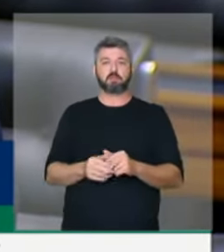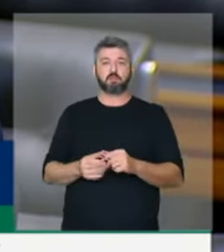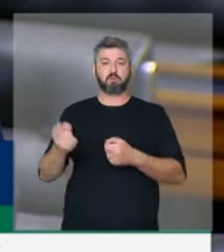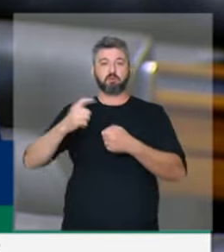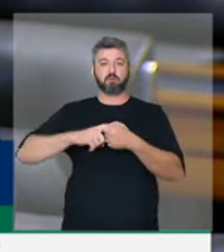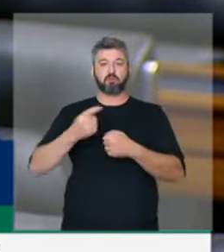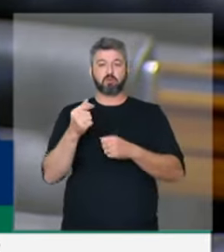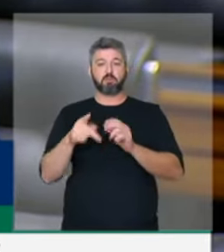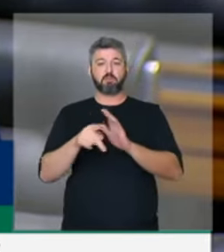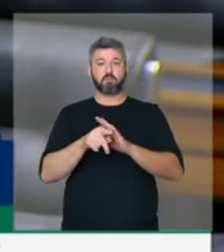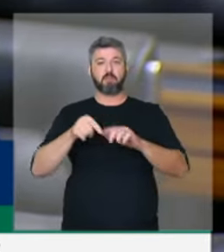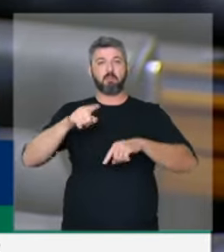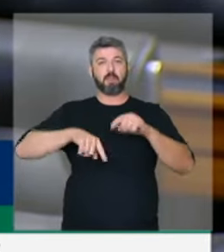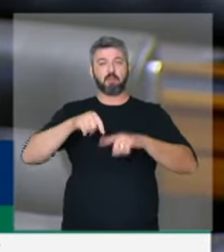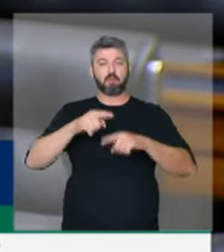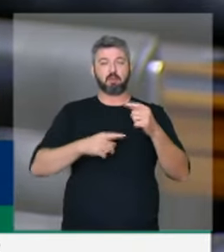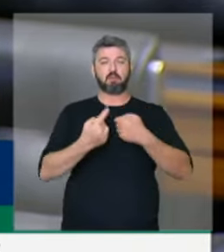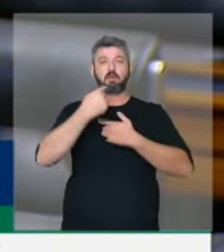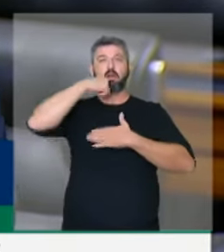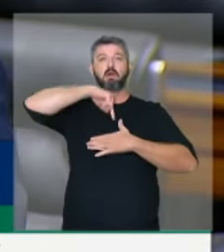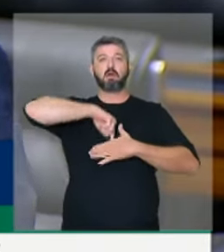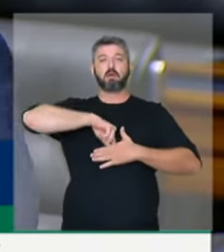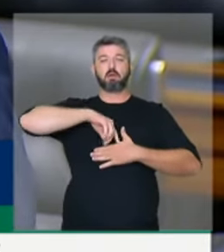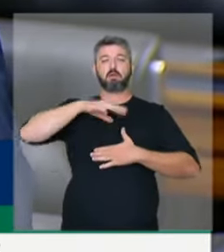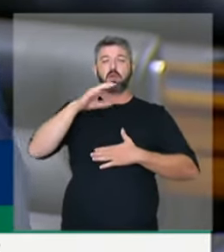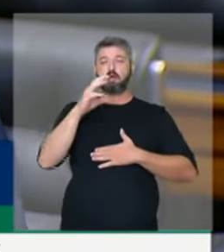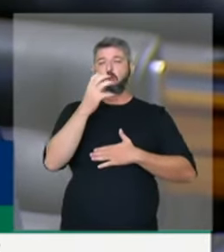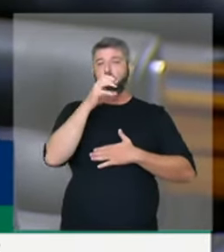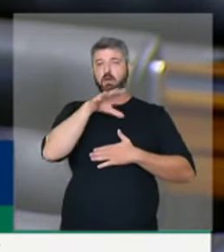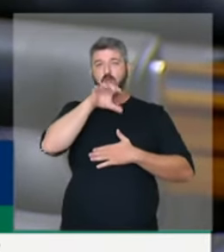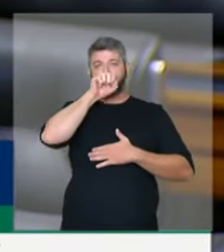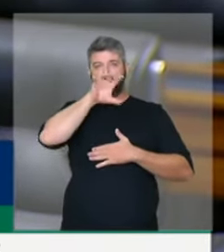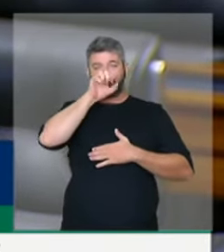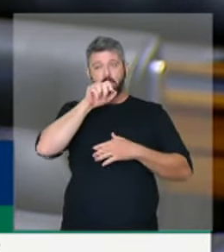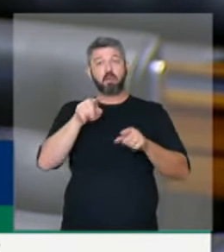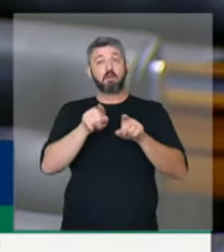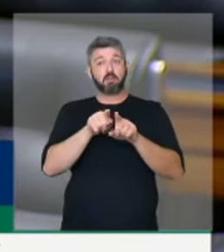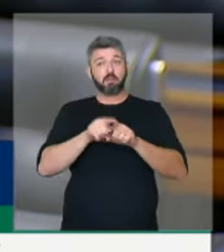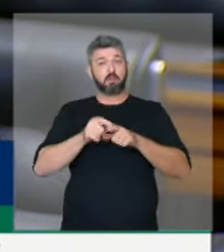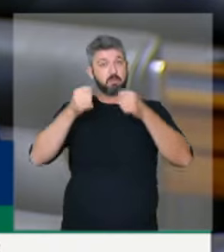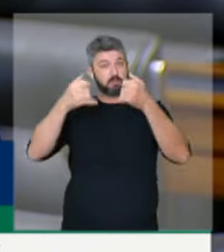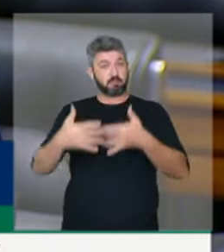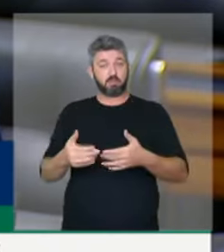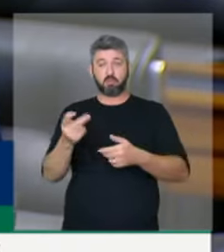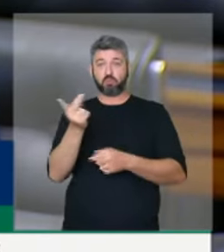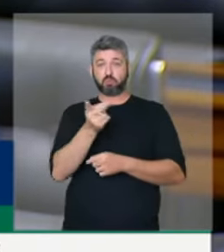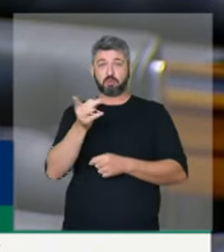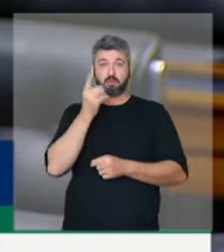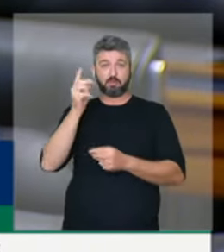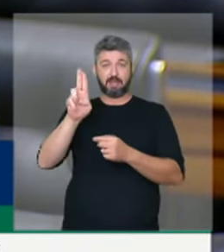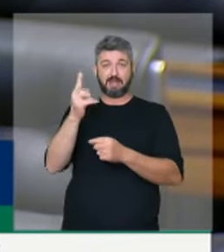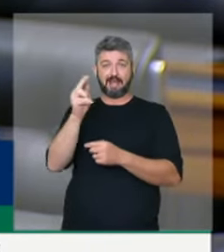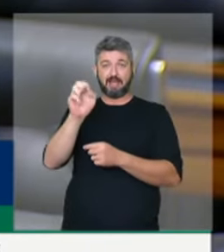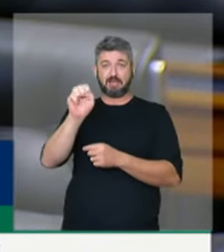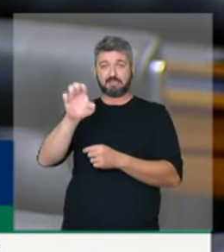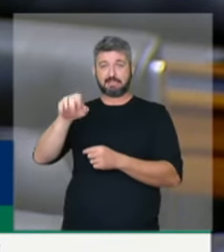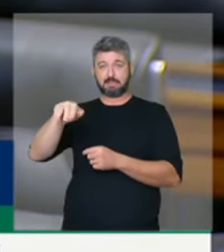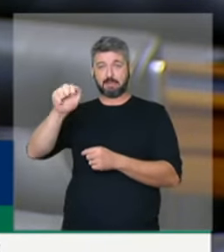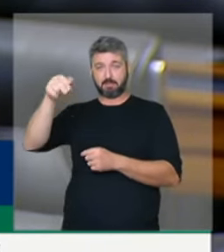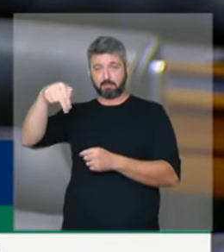DEPUTADO E PARA... PARA A DEPUTADA JOICE HASSELMAN TAMBÉM QUE APRESENTOU UM... UMA EMENDA QUE O KIT DE INTUBAÇÃO, ELE ESTÁ INSERIDO NO PREÇO DO LEITO DE